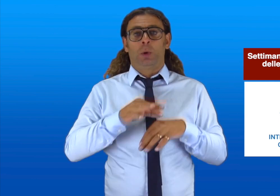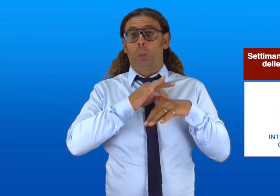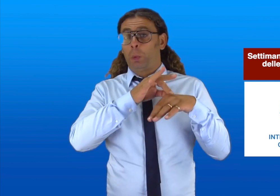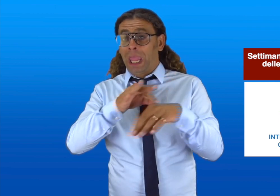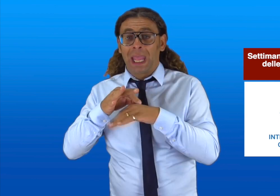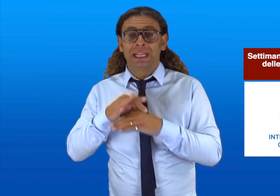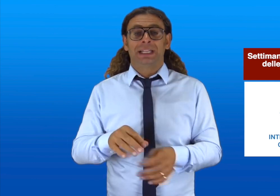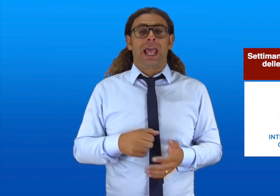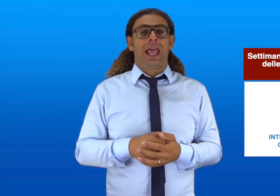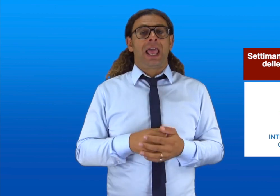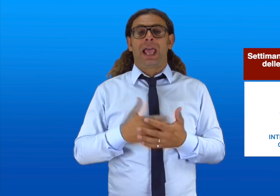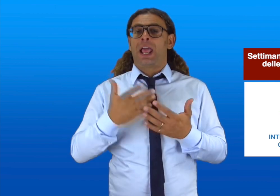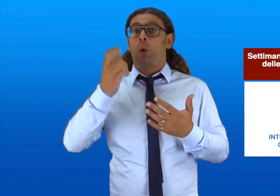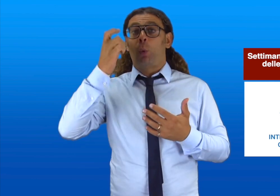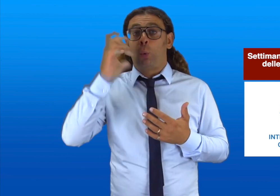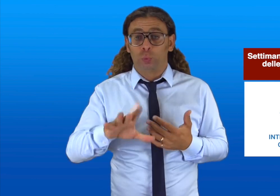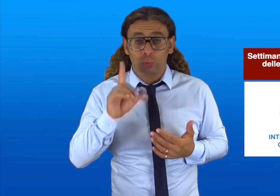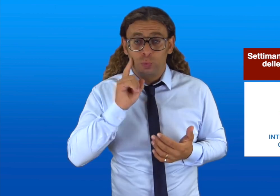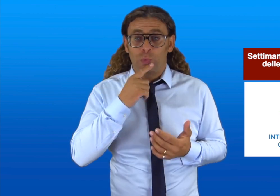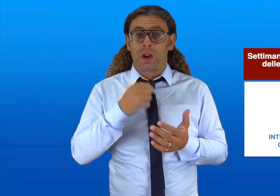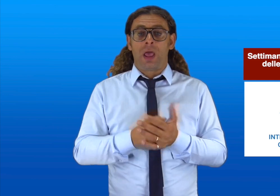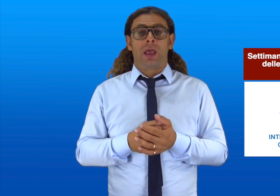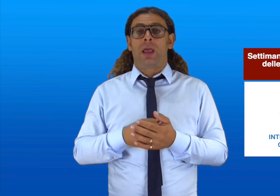itinerari turistici LIS con guide sorde, visite a scuole sensibili al tema della sordità,